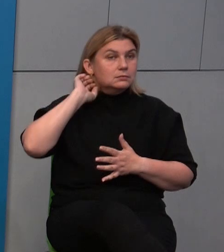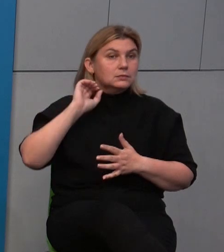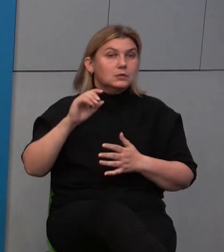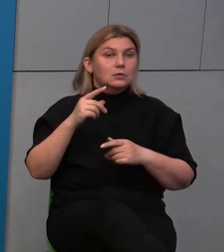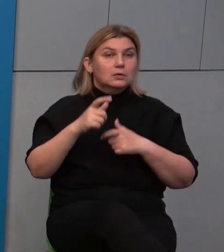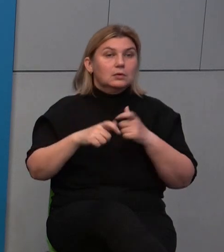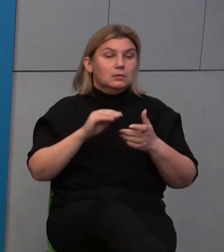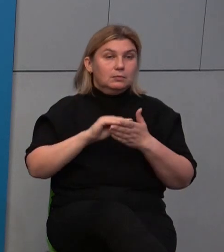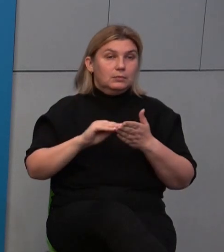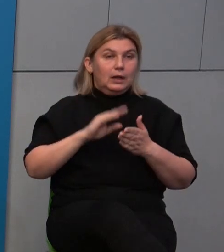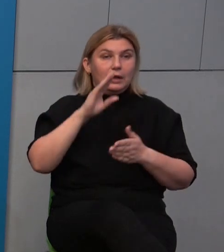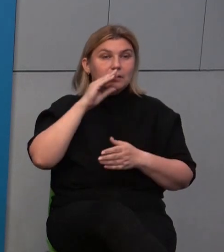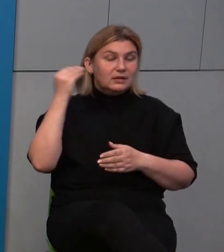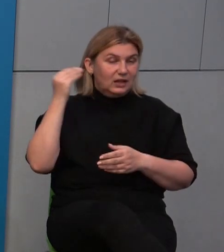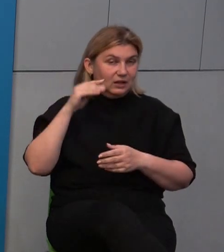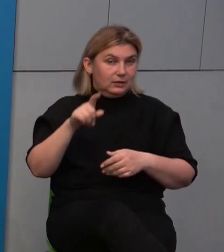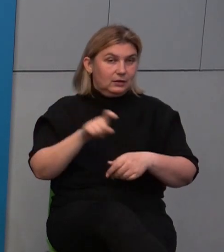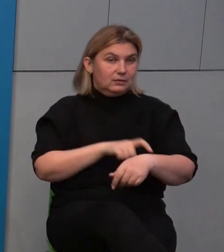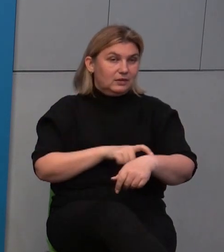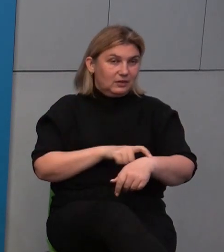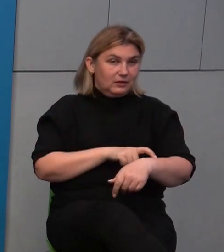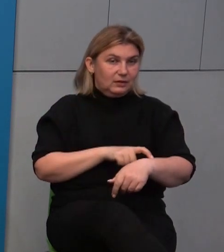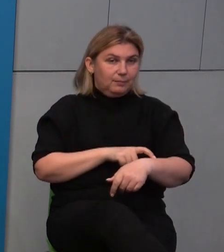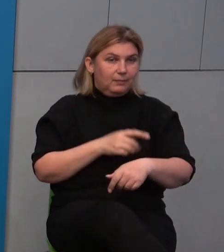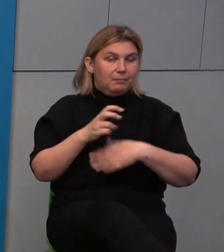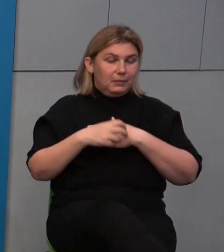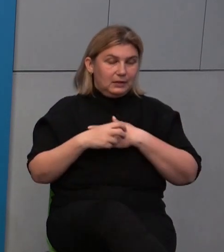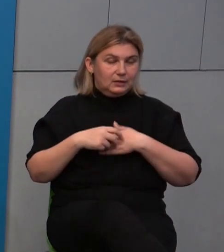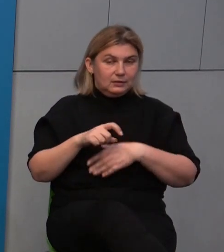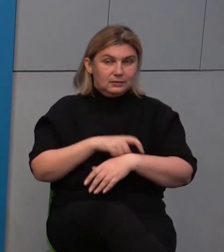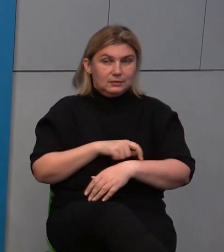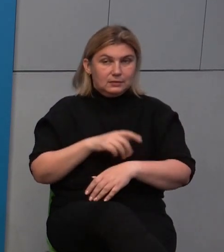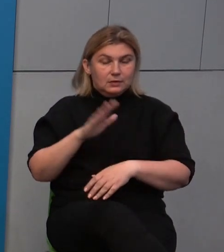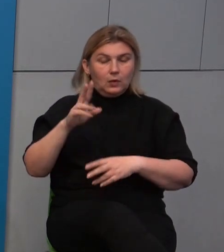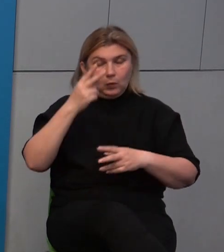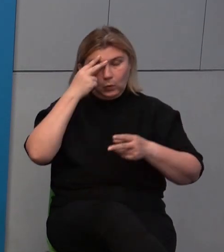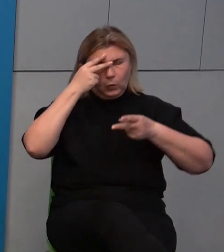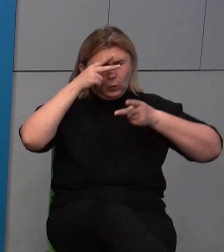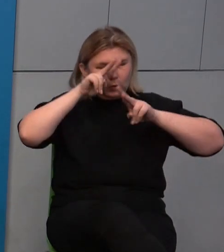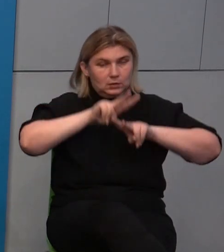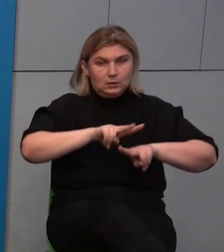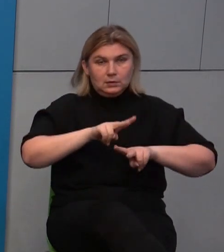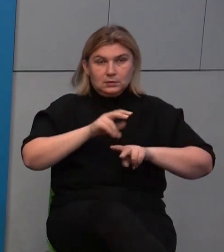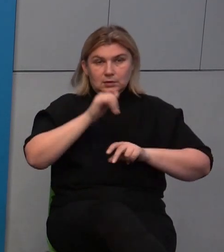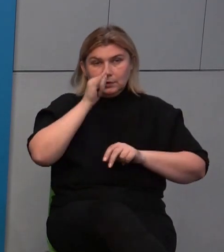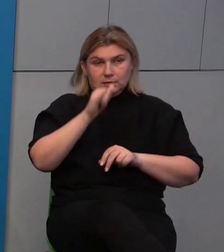jak wygląda genetyka i badania genetyczne, to uznał, że jednak